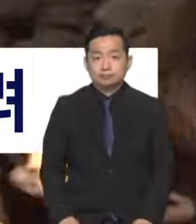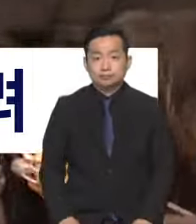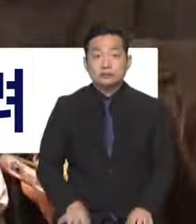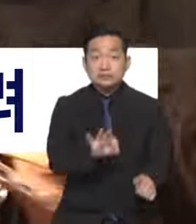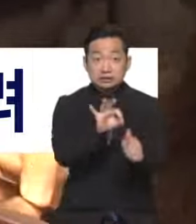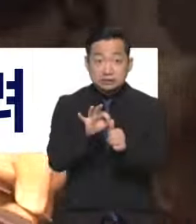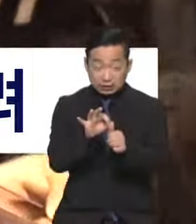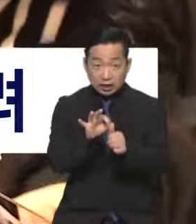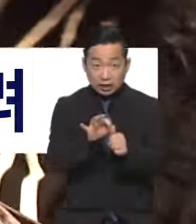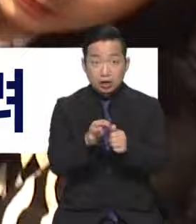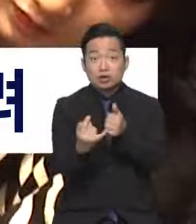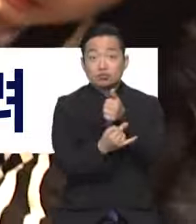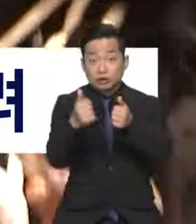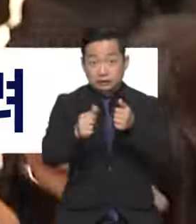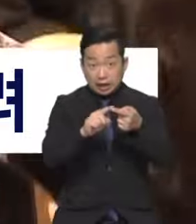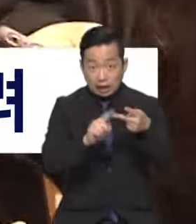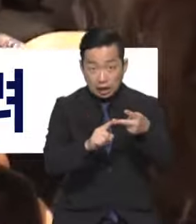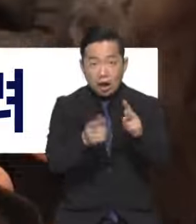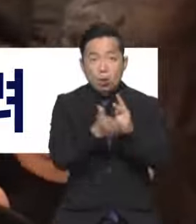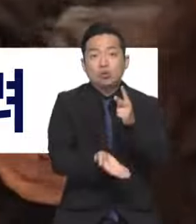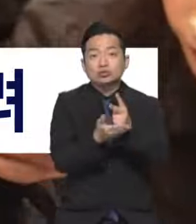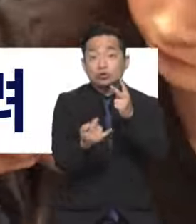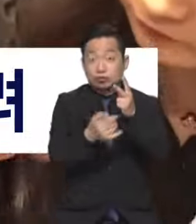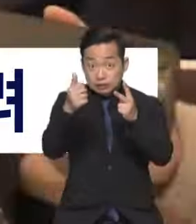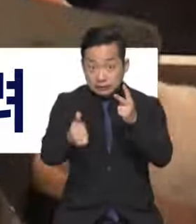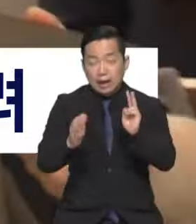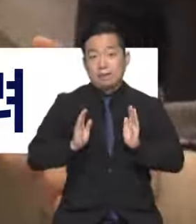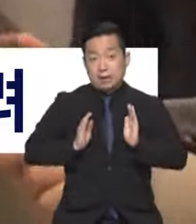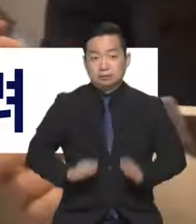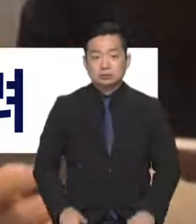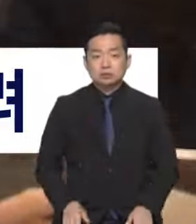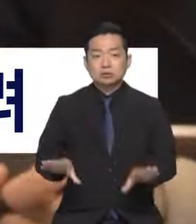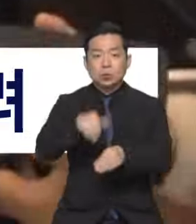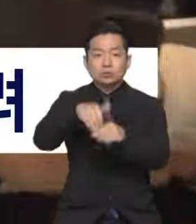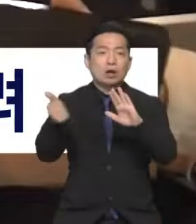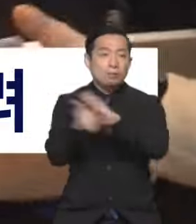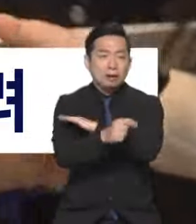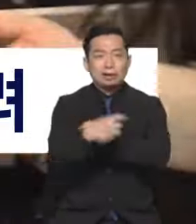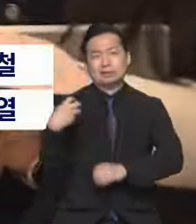인재영입위원장과 공천관리위원을 맡아 총선 패배 책임론에서 자유롭지 않았고